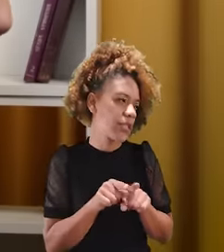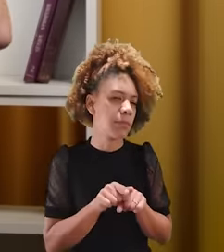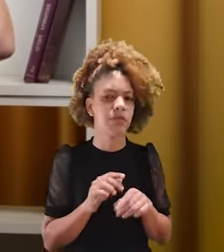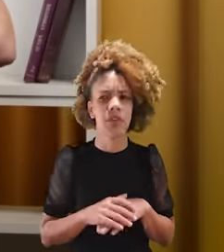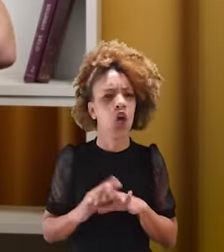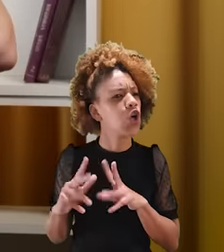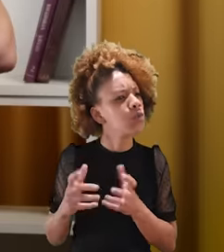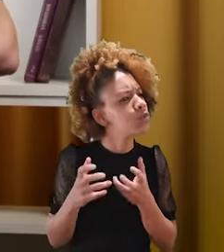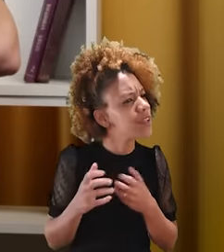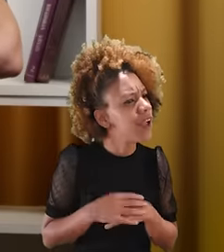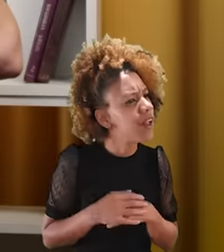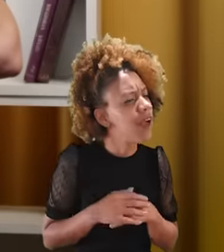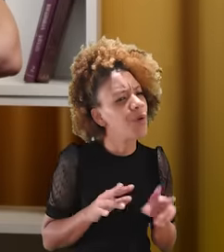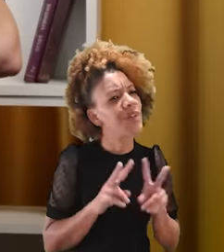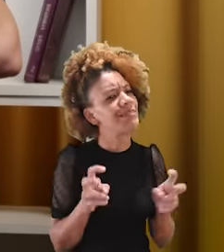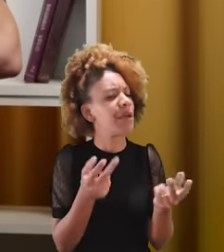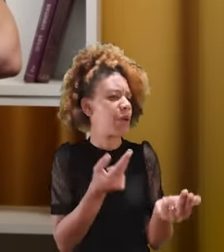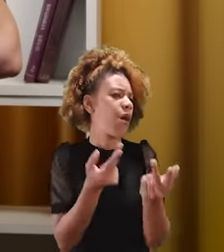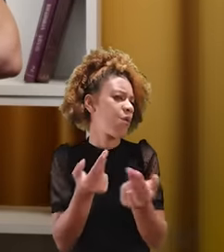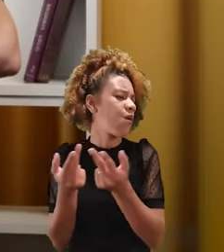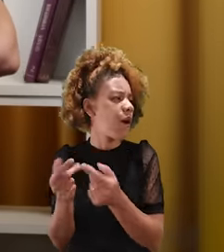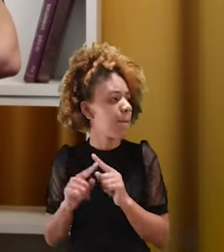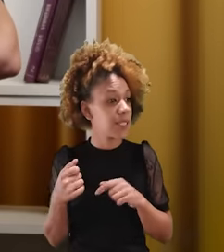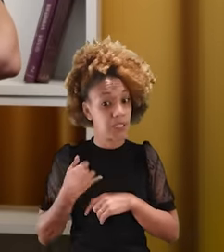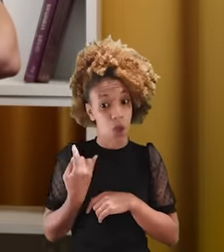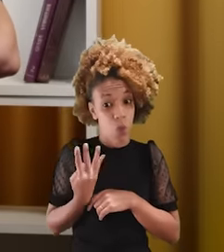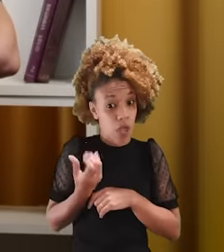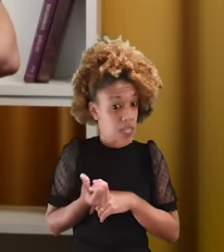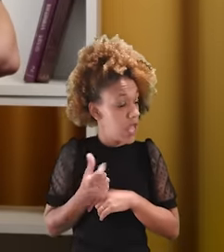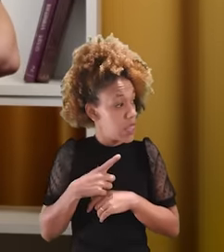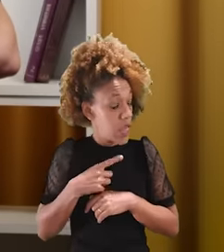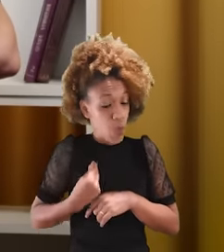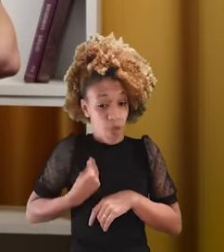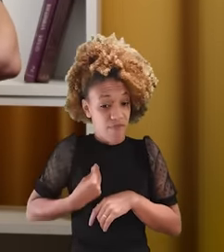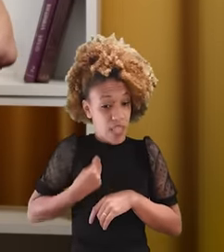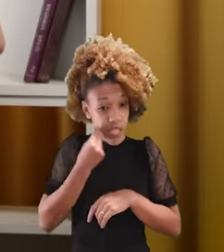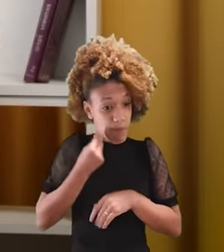mundo tá querendo falar dos mesmos temas às vezes e aí uma pessoa de 46 anos tem uma vida e dilemas